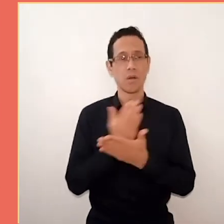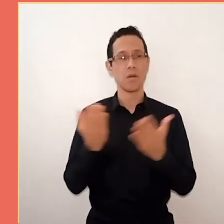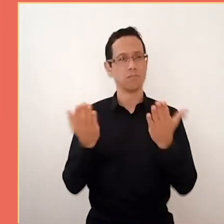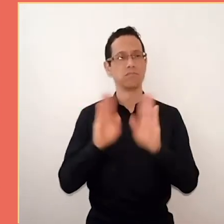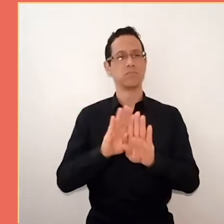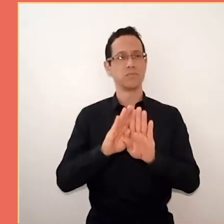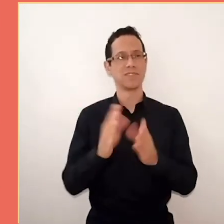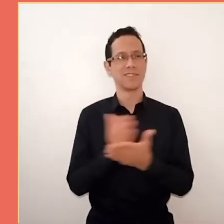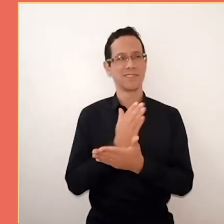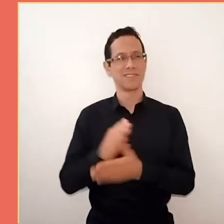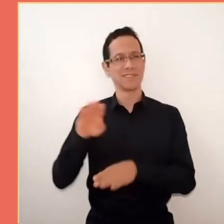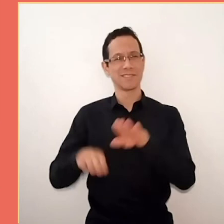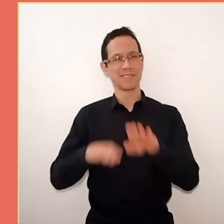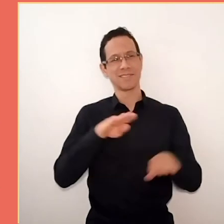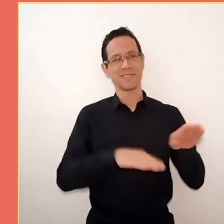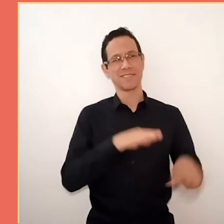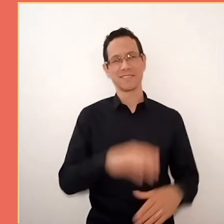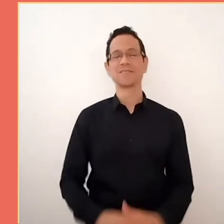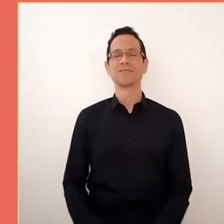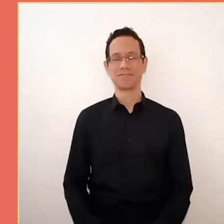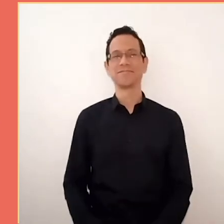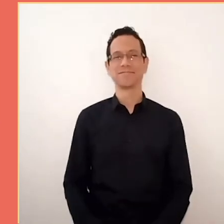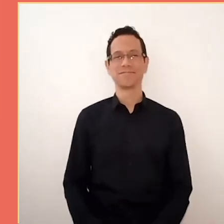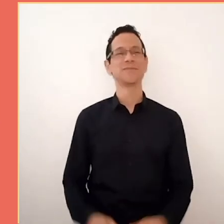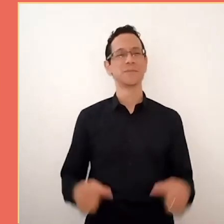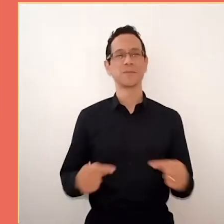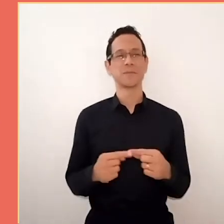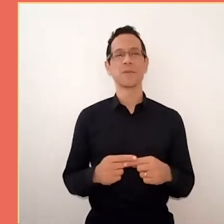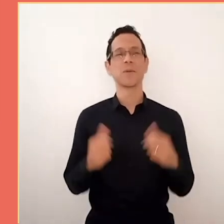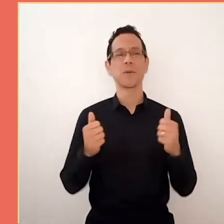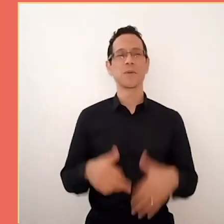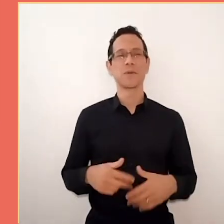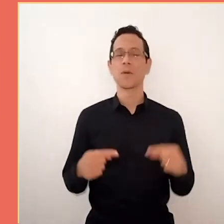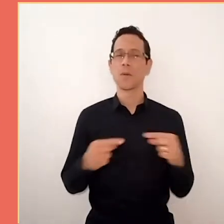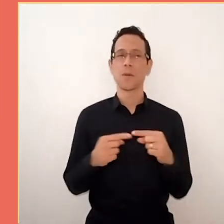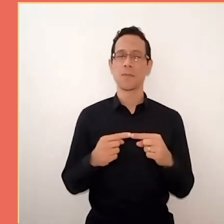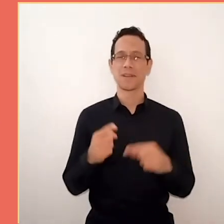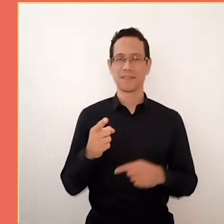então, eu quis falar um pouco dessa ideia que a Luciana trouxe